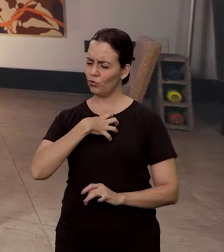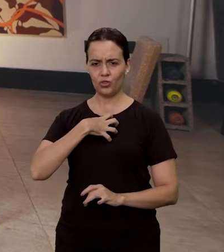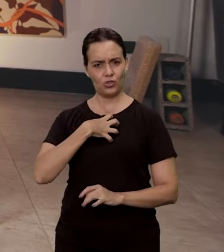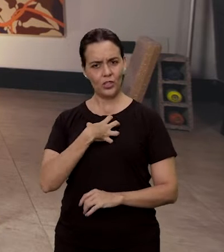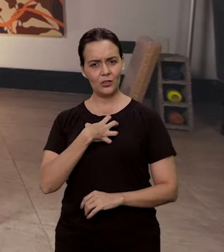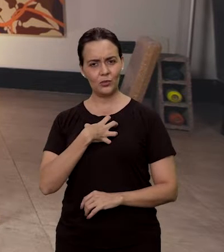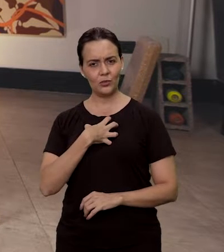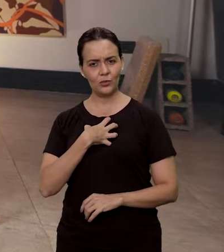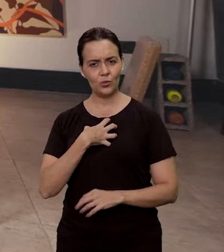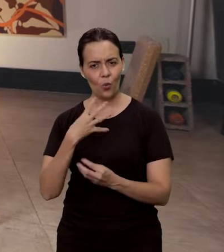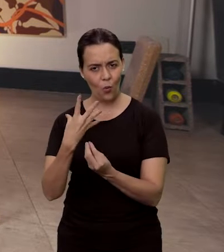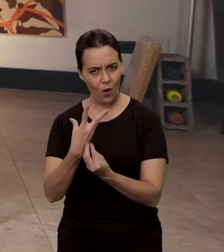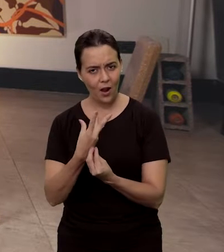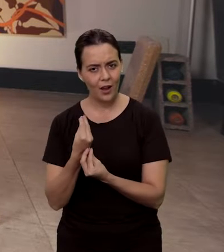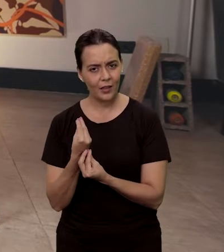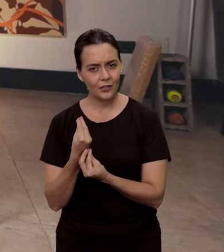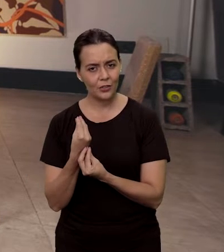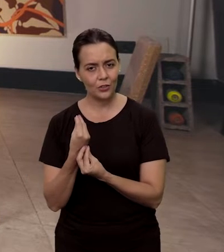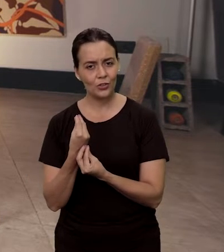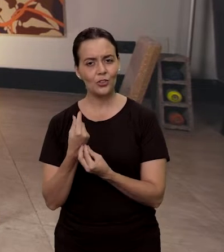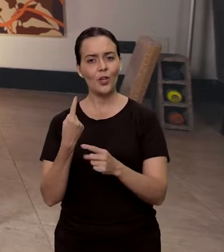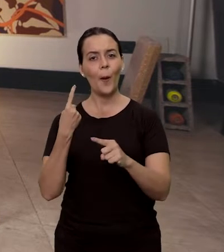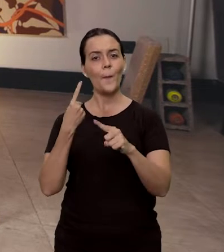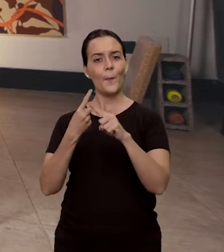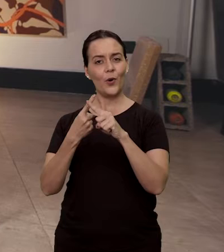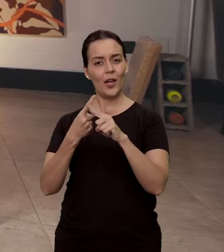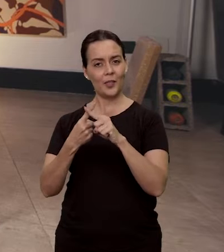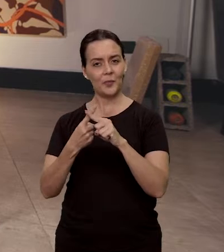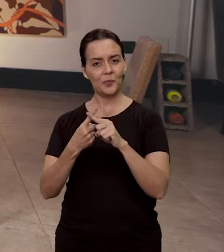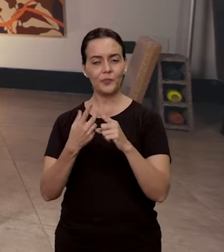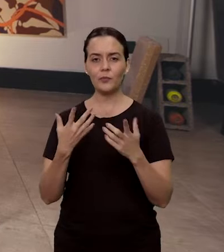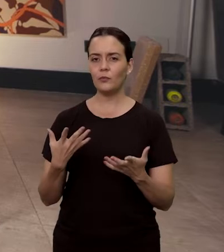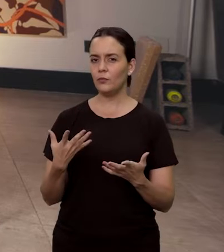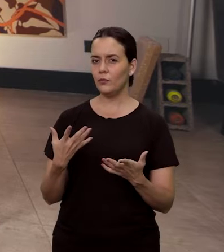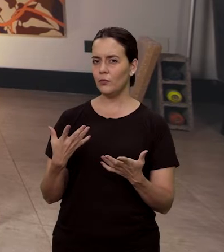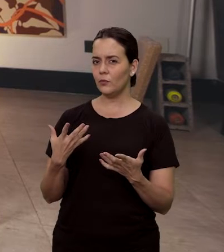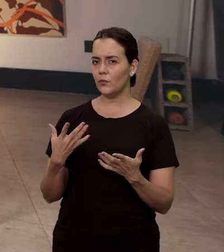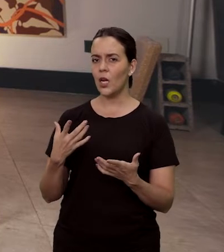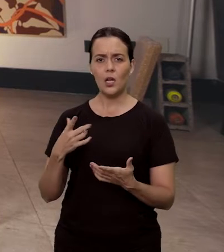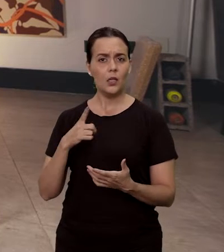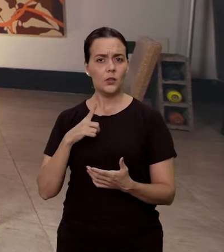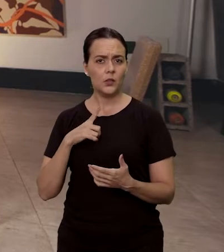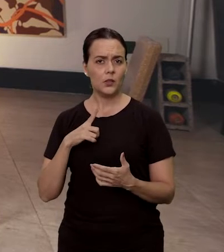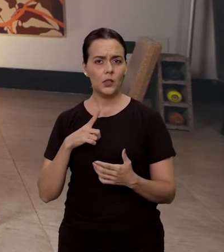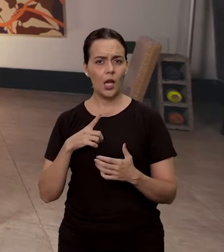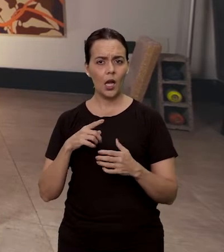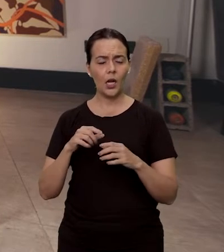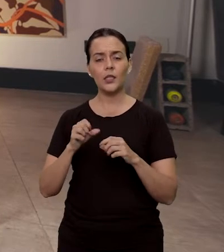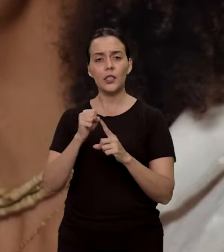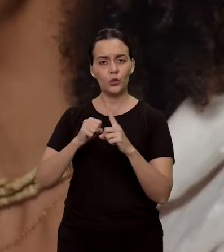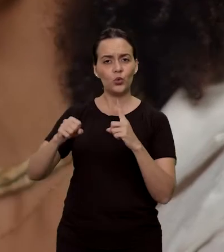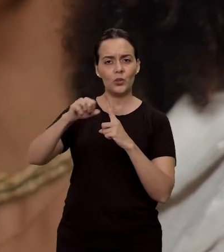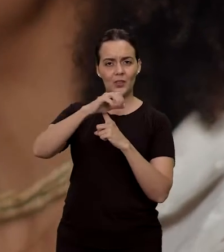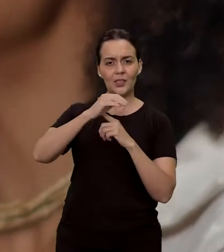porque eu acho que, cada vez mais, a arte, ela tem acessado diferentes camadas na sociedade e o entendimento de arte